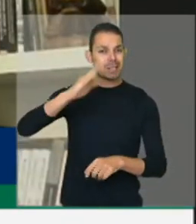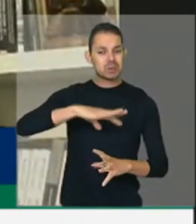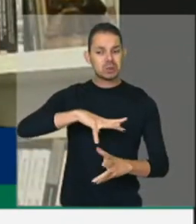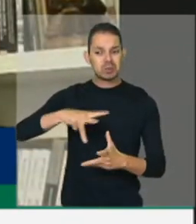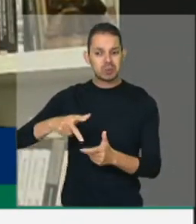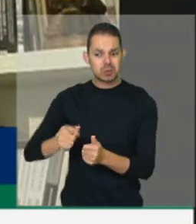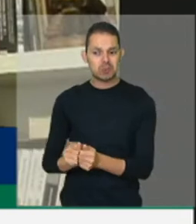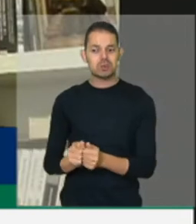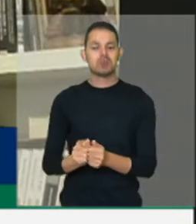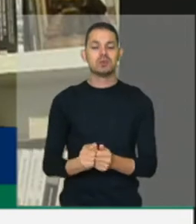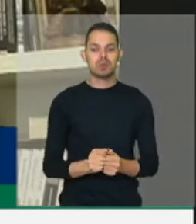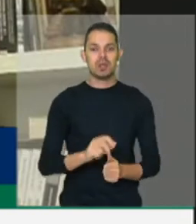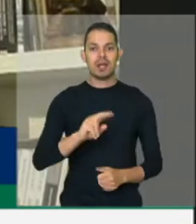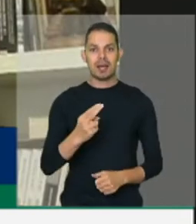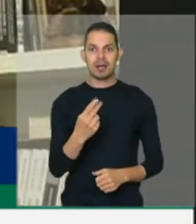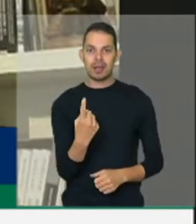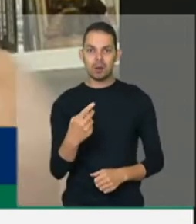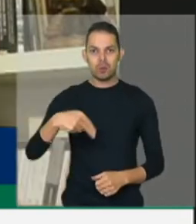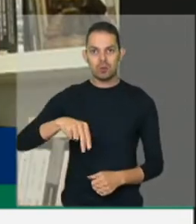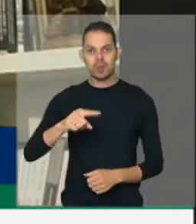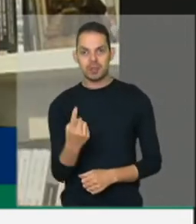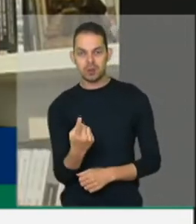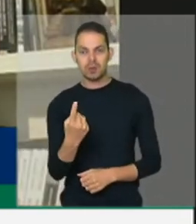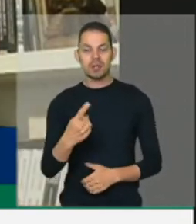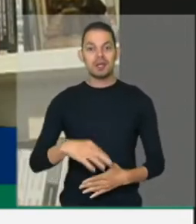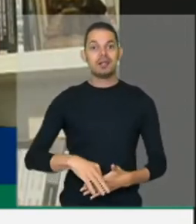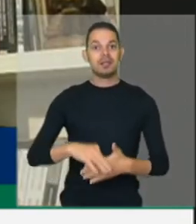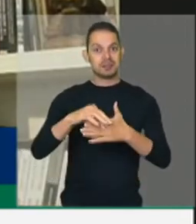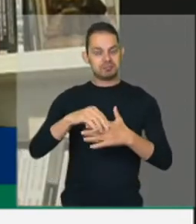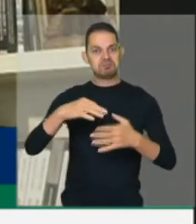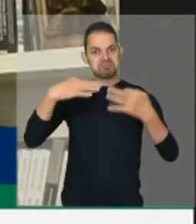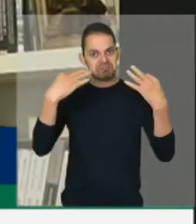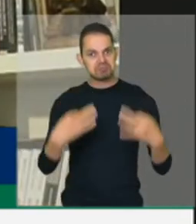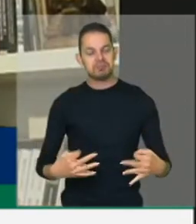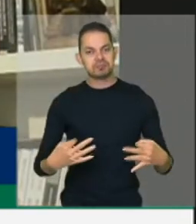QUE MAIS VACINOU NO MUNDO, RECONHECIDO PELA RESPOSTA PELA LIDERANÇA QUE CUMPRIU. HOJE, É VISTO PELO MUNDO COMO O